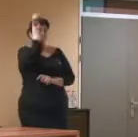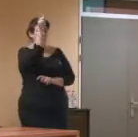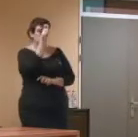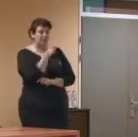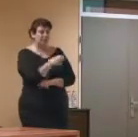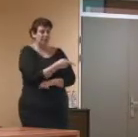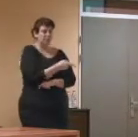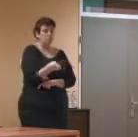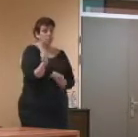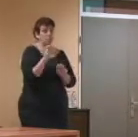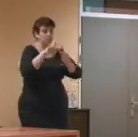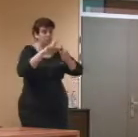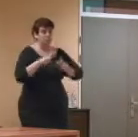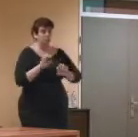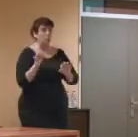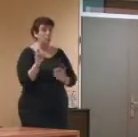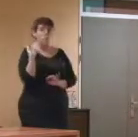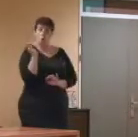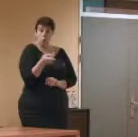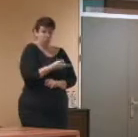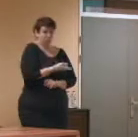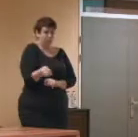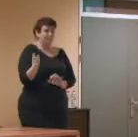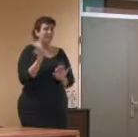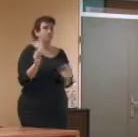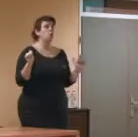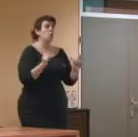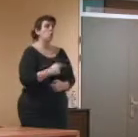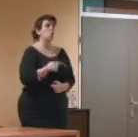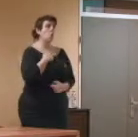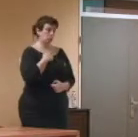investigados o condenados por el caso Gürtel, que sería el principal caso del cual